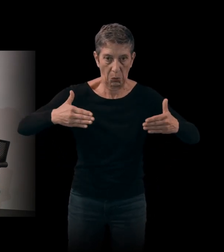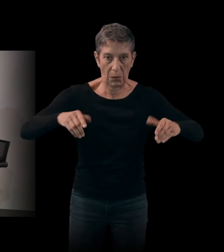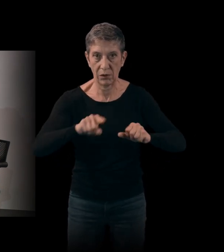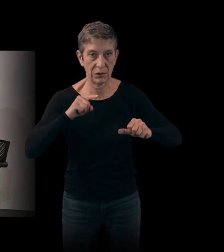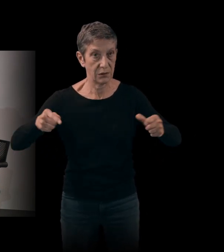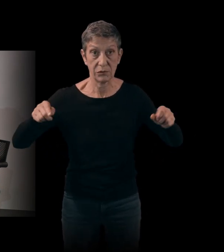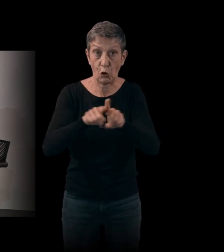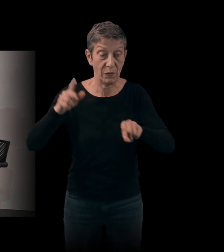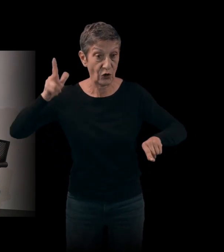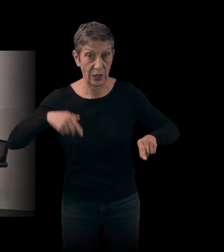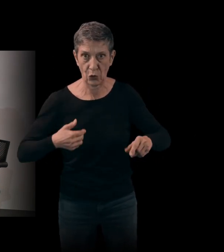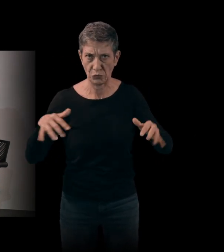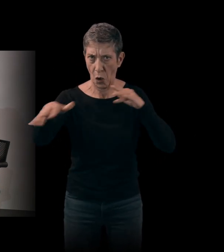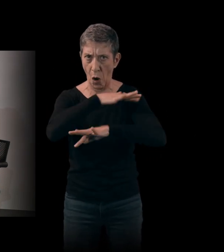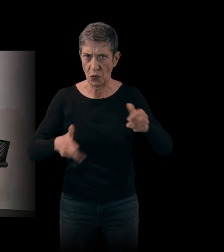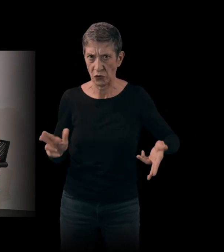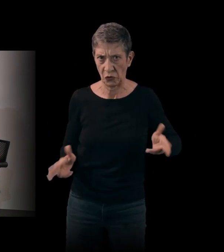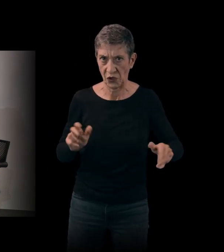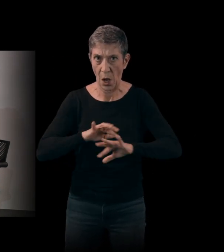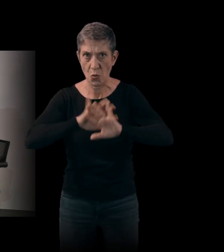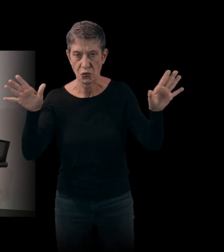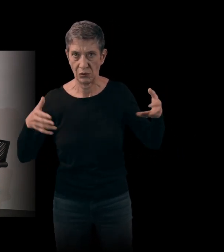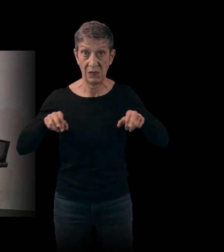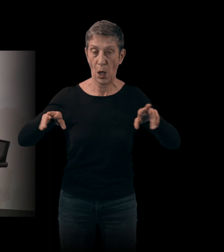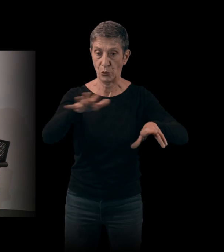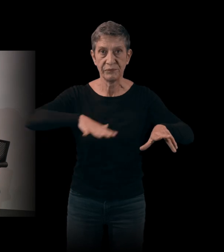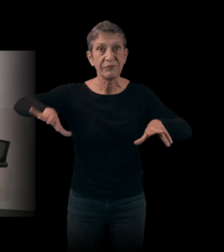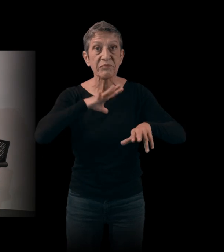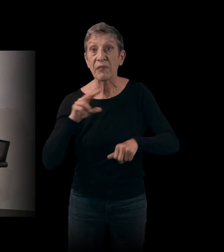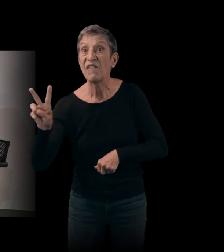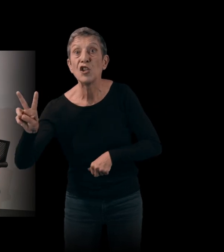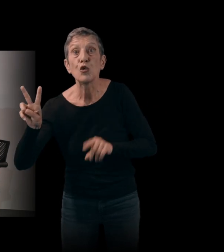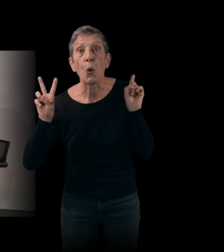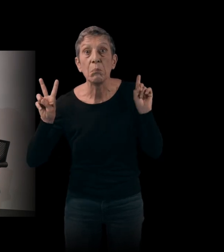ambiance gangsta (vocodeur). La street est dans la place, quelques Vinchos — je le dis comme